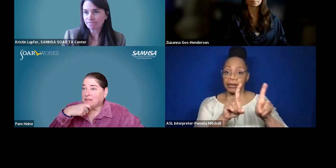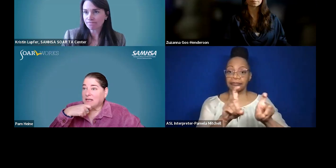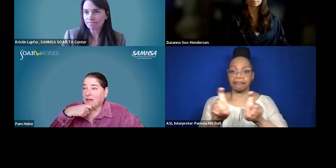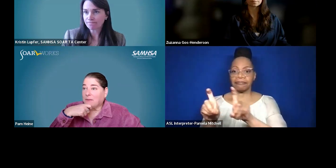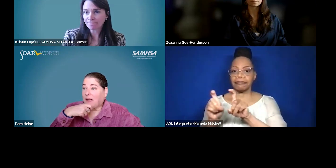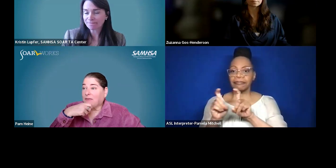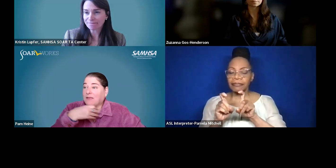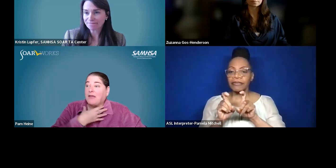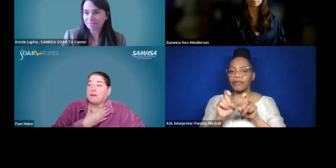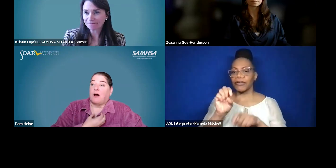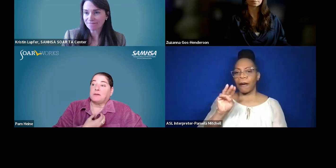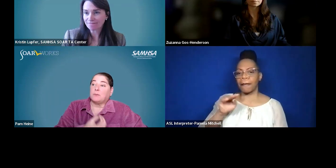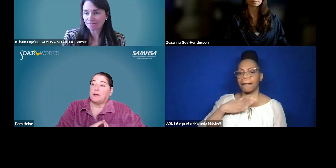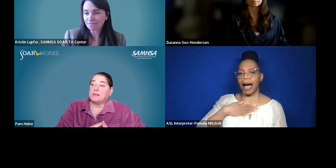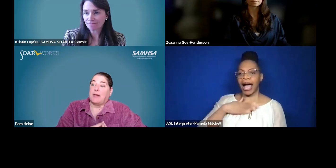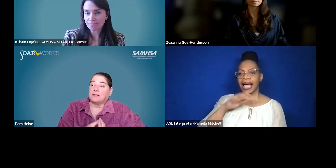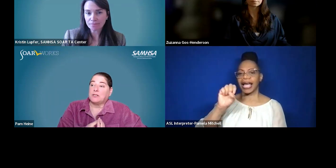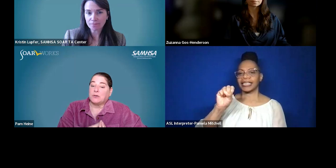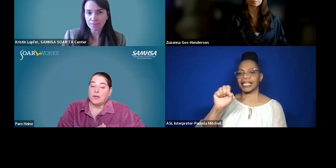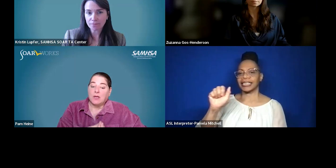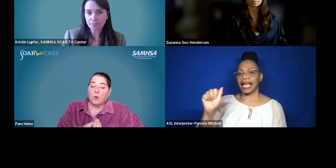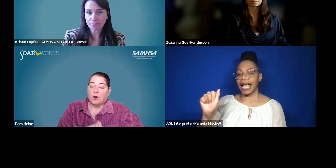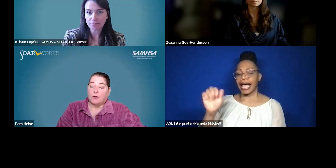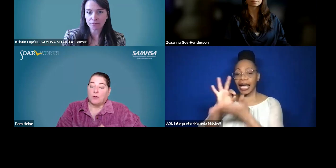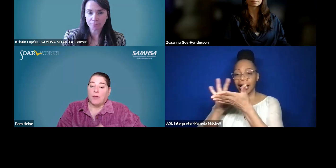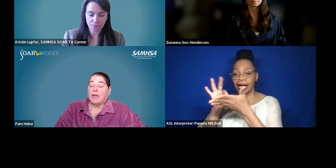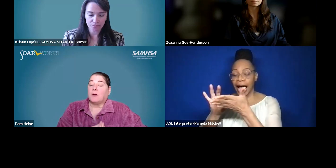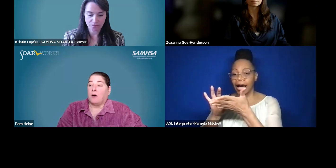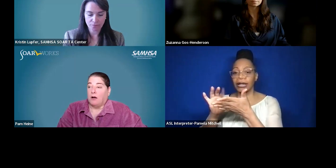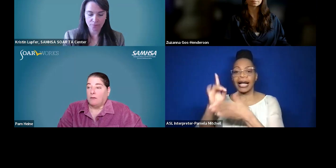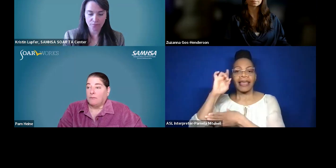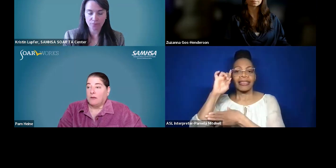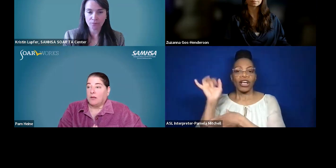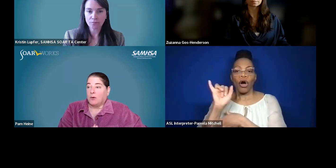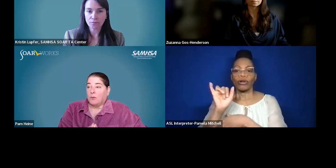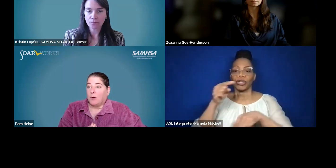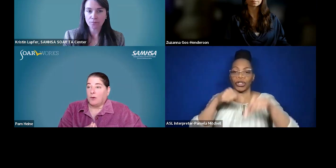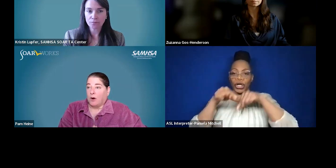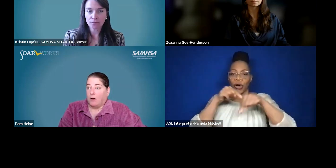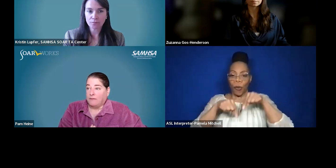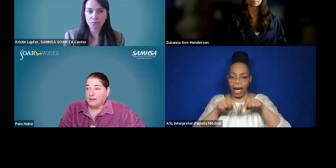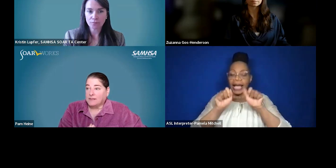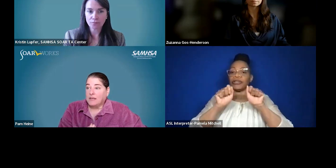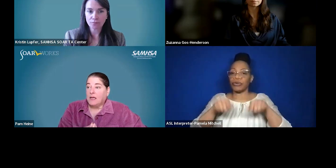Sobre la cuenta de Mi Seguridad Social, pero creo que eso también lo lleva de vuelta a donde puedes llamar a tu oficina